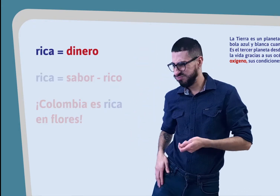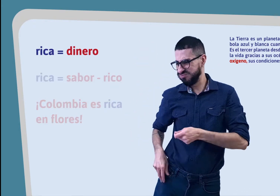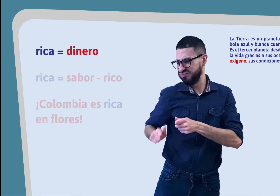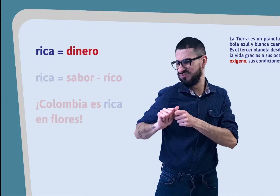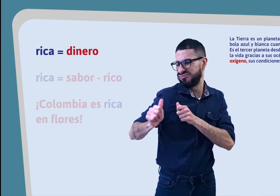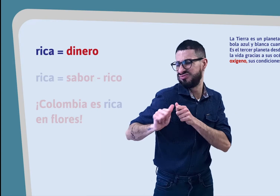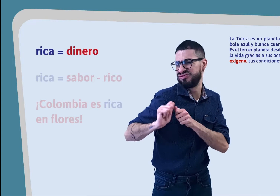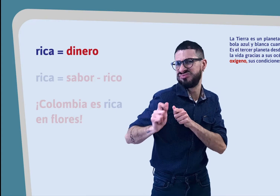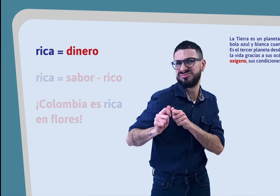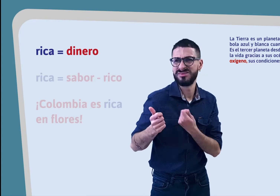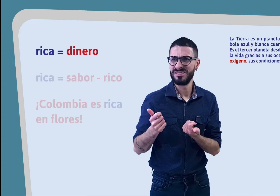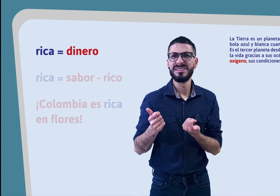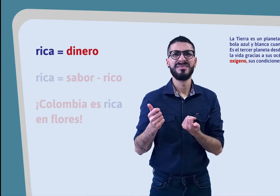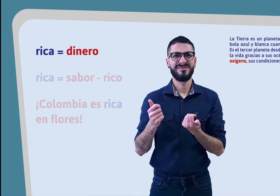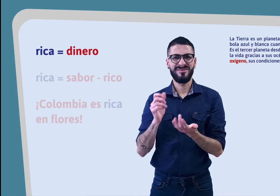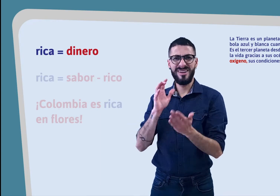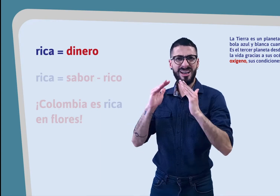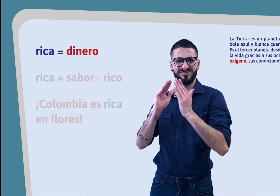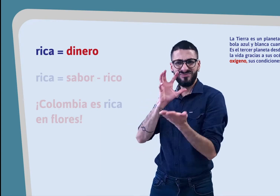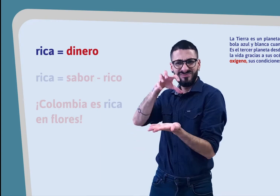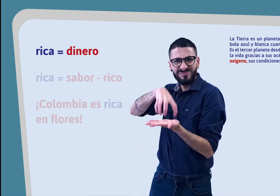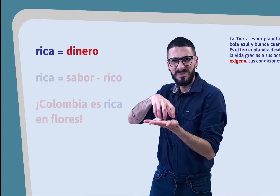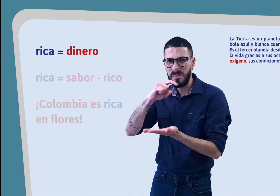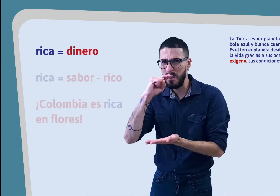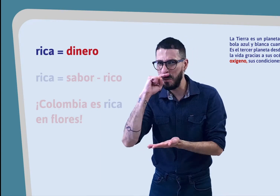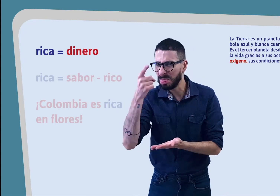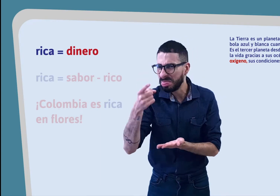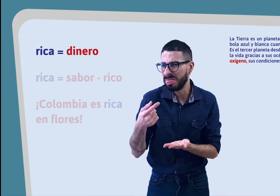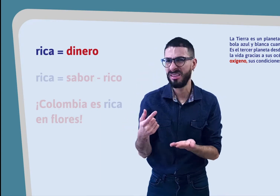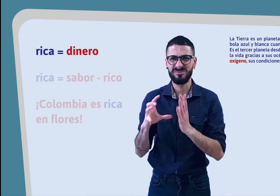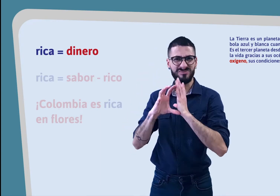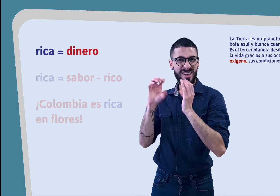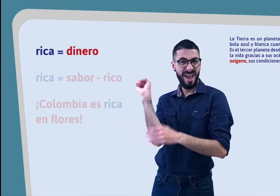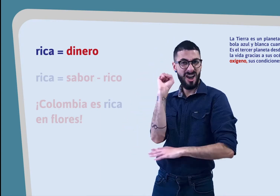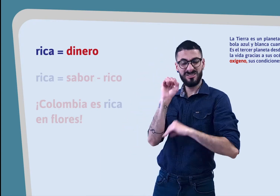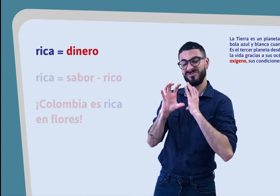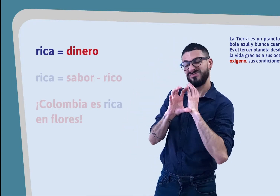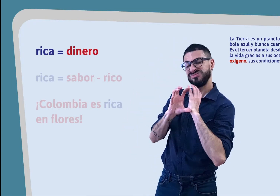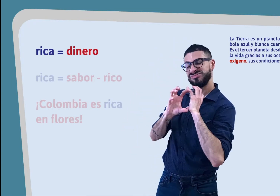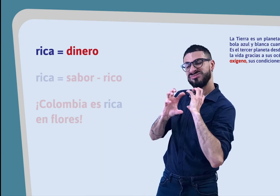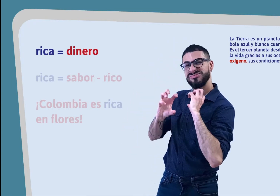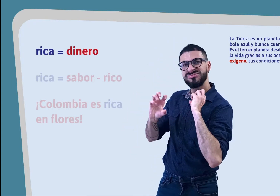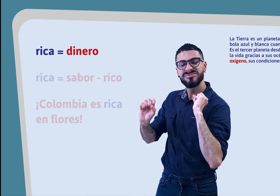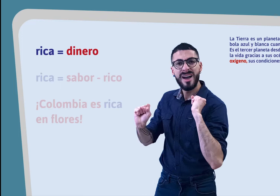por lo que puede comprar muchas cosas: una casa lujosa, un gran automóvil.